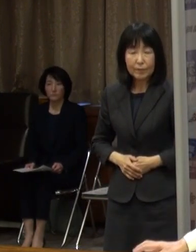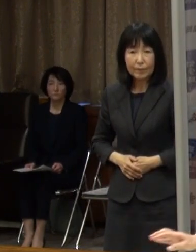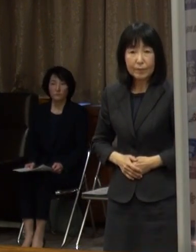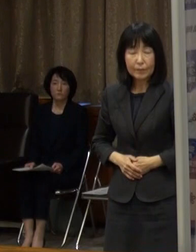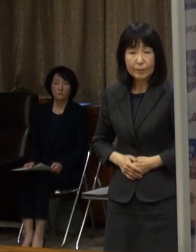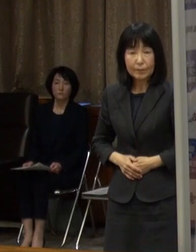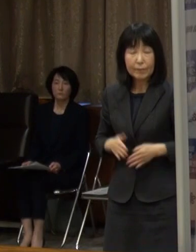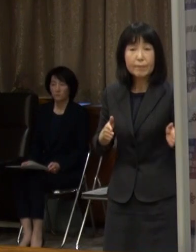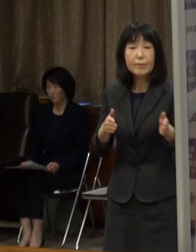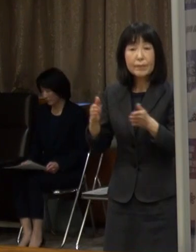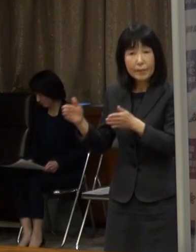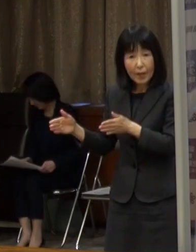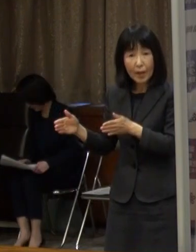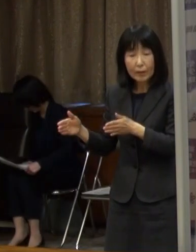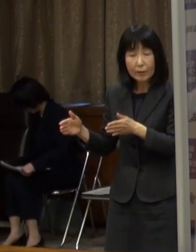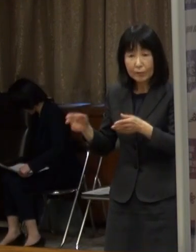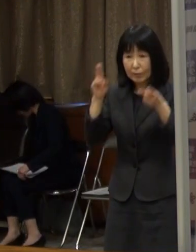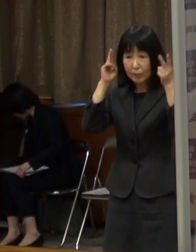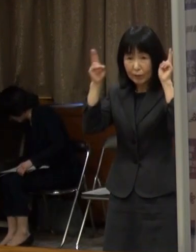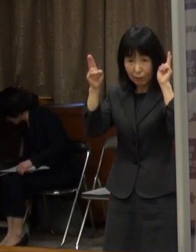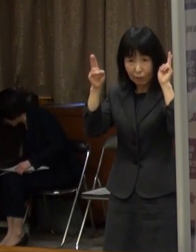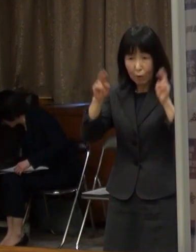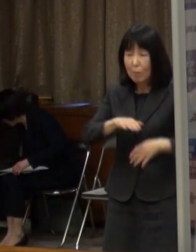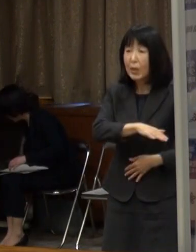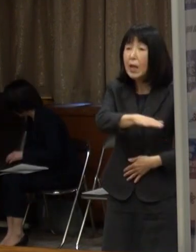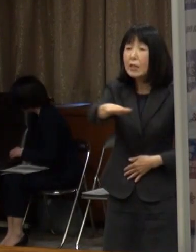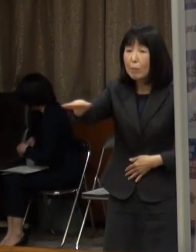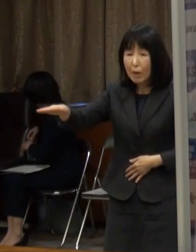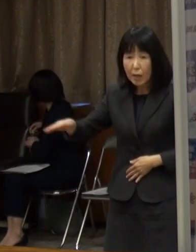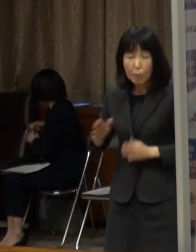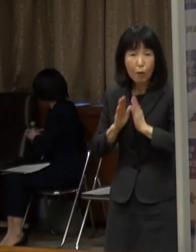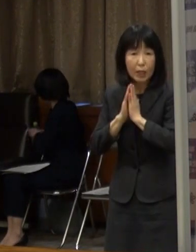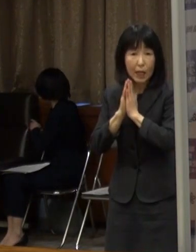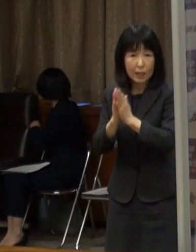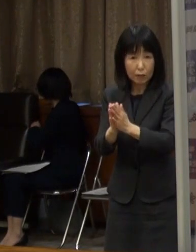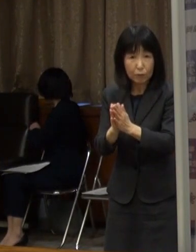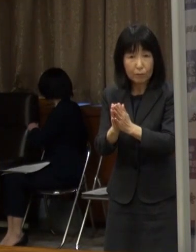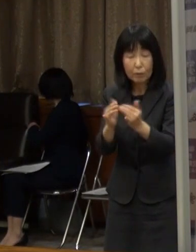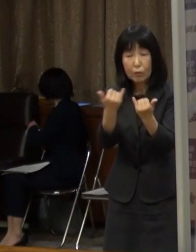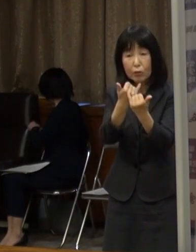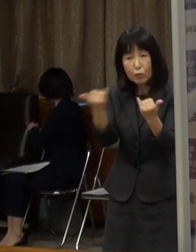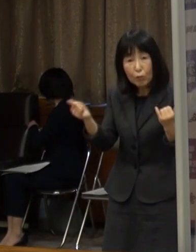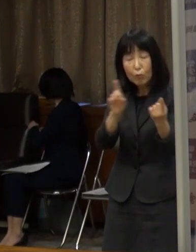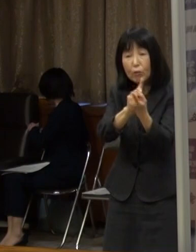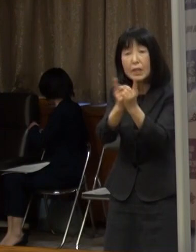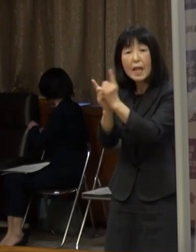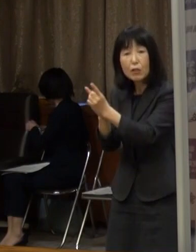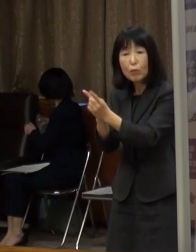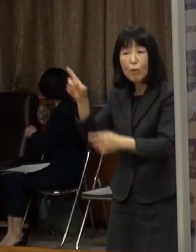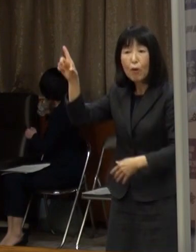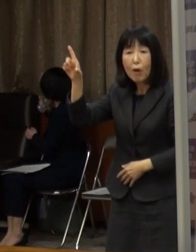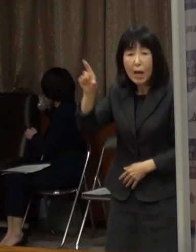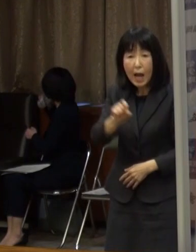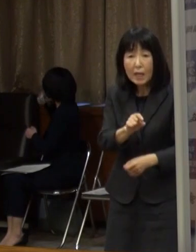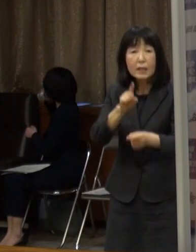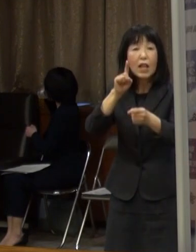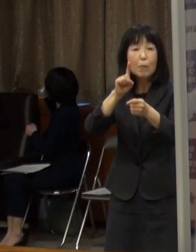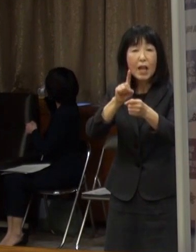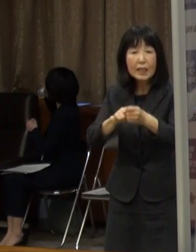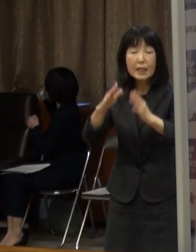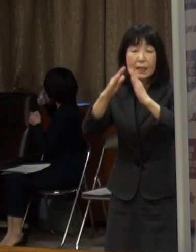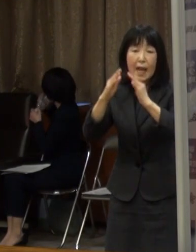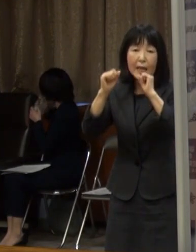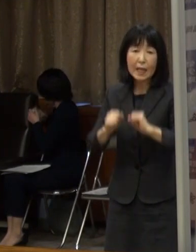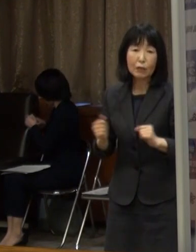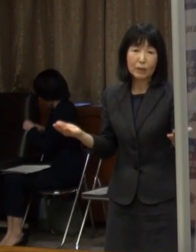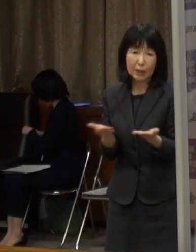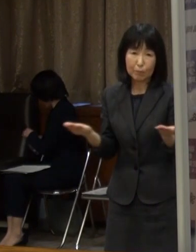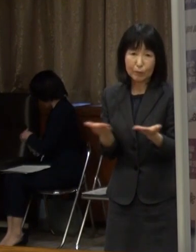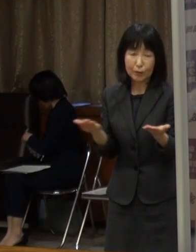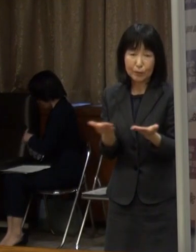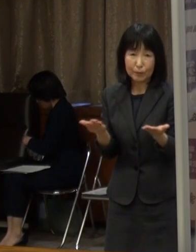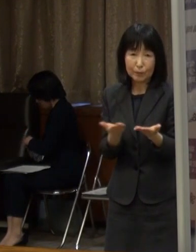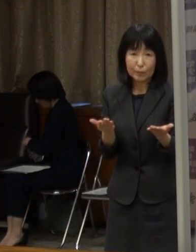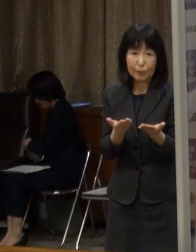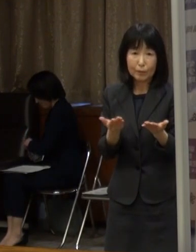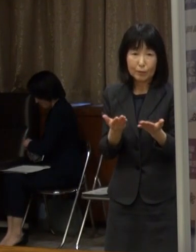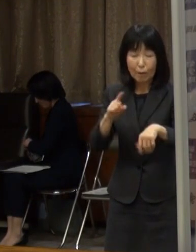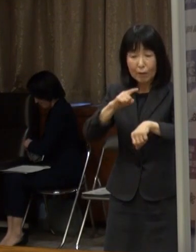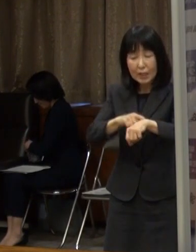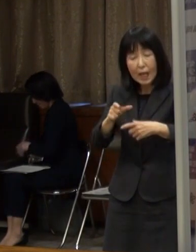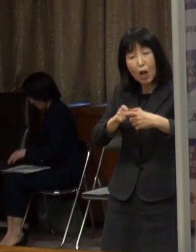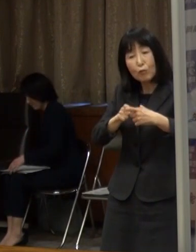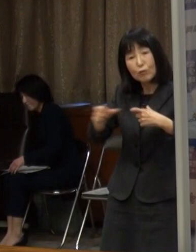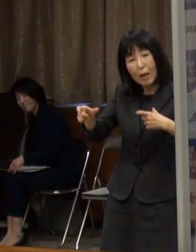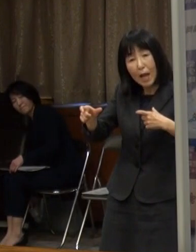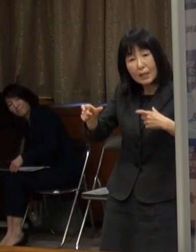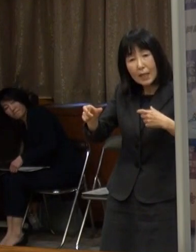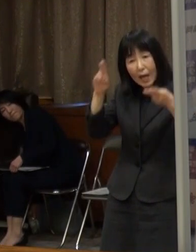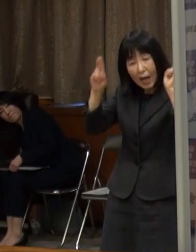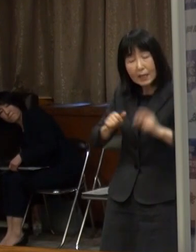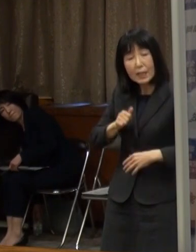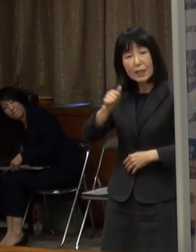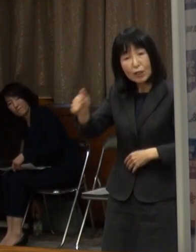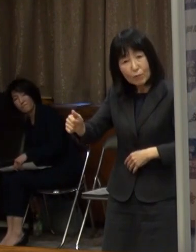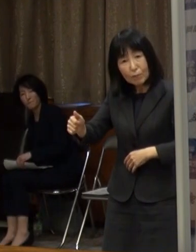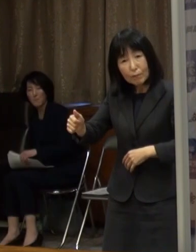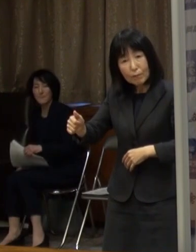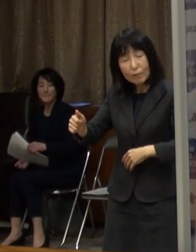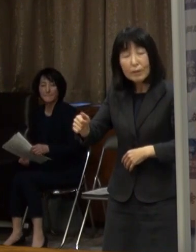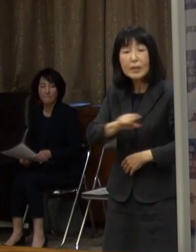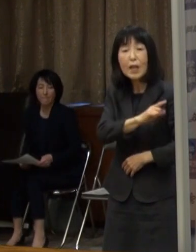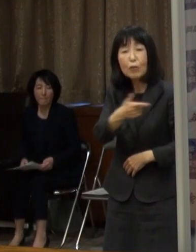また 事業者の皆さんにおいては 人と人の接触機会の低減に向けて 在宅勤務 テレワーク 時差出勤等を強力に推進していただきたいと思います